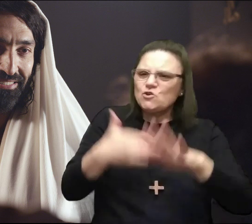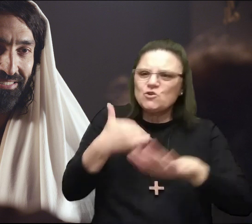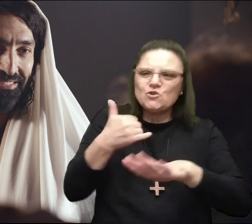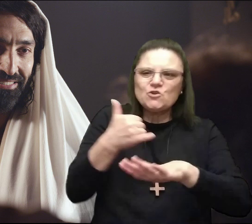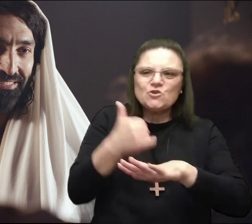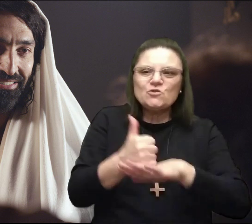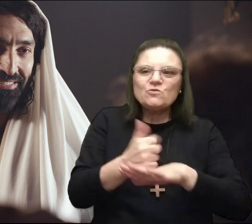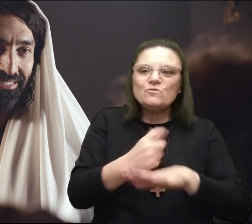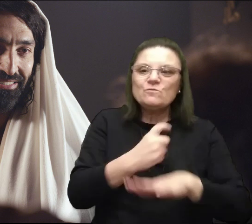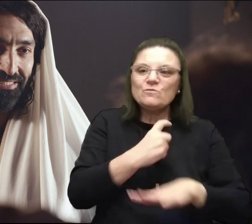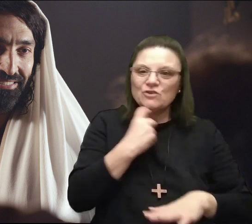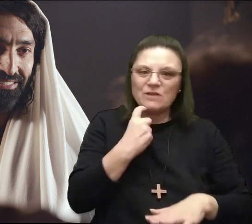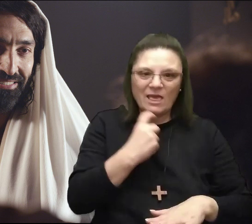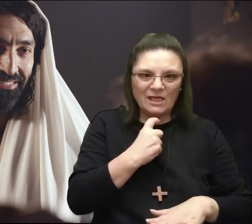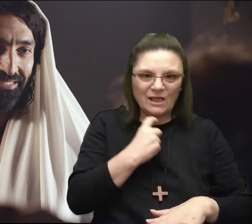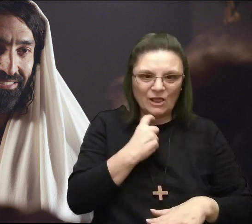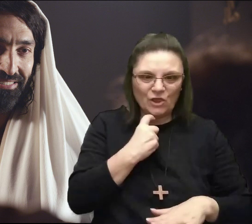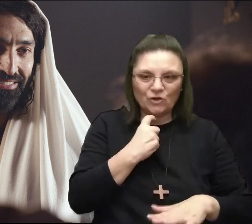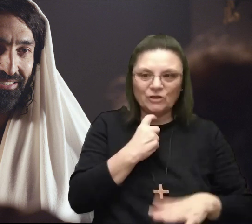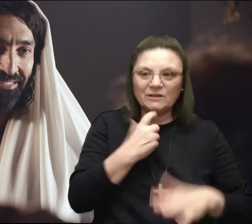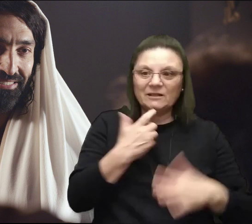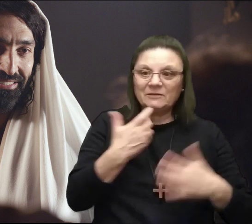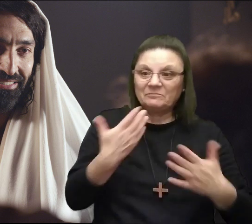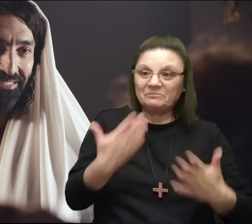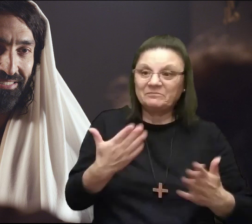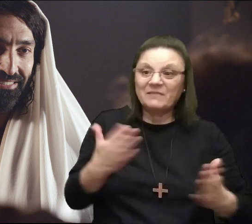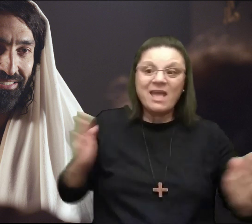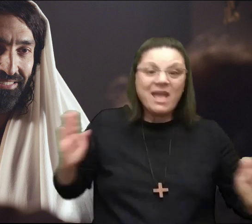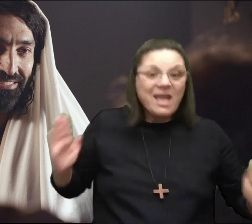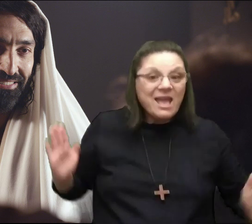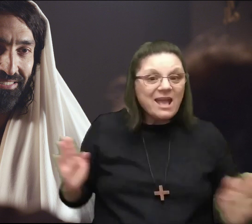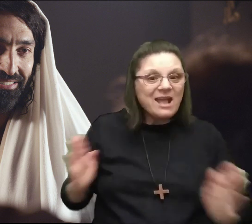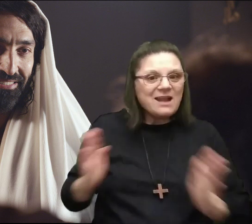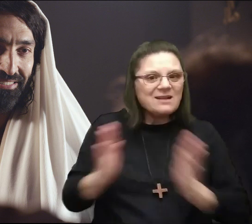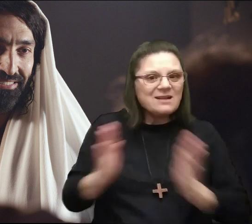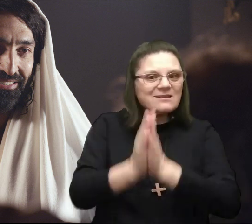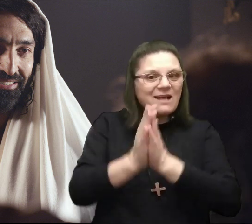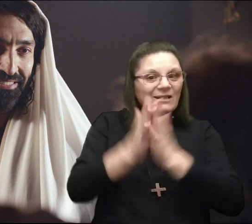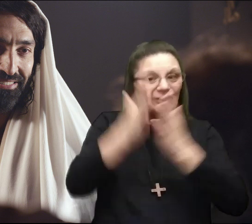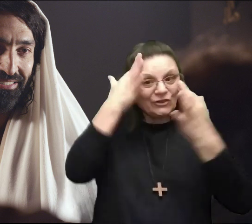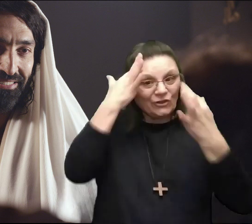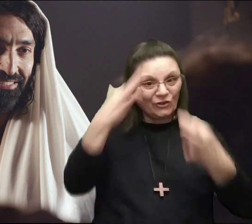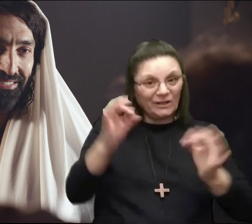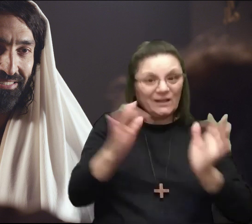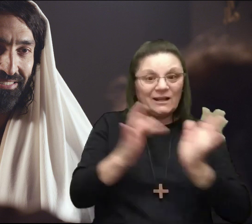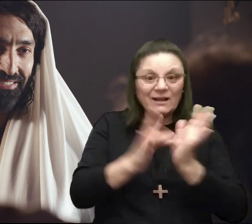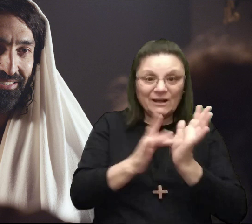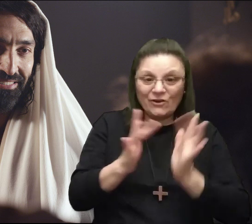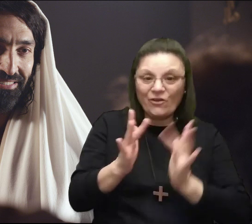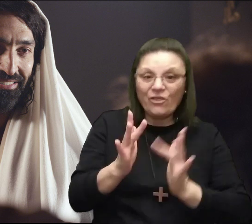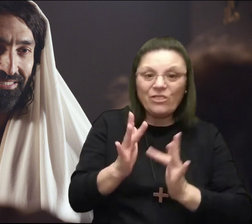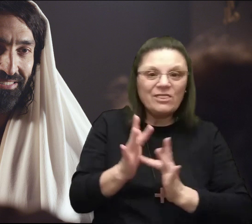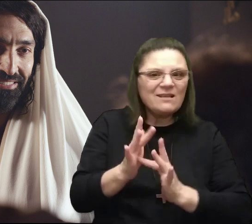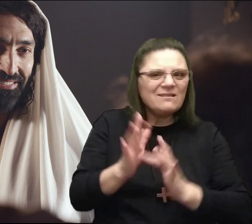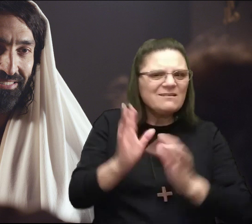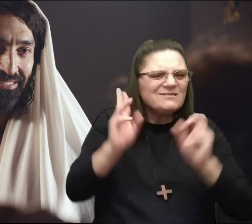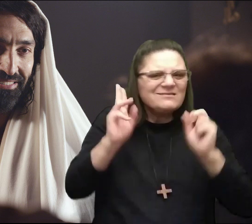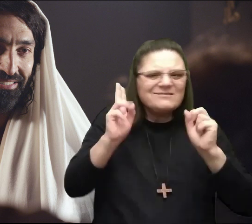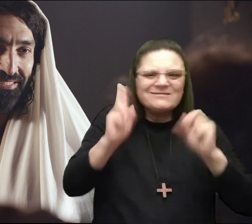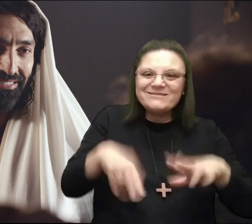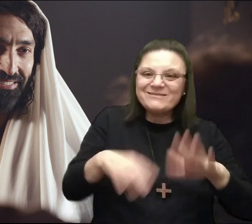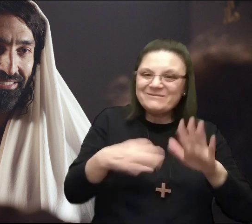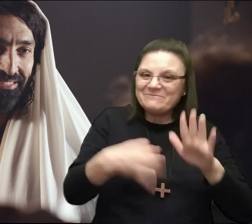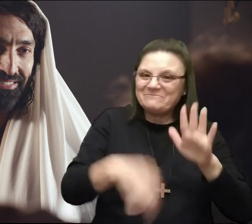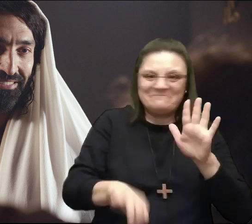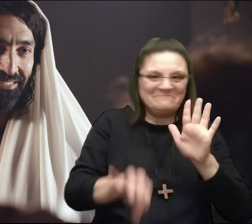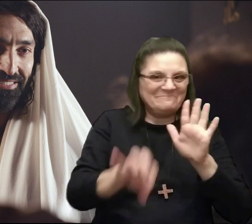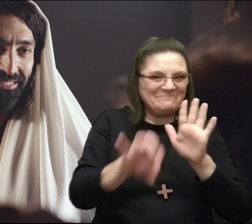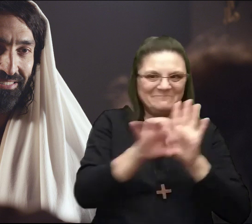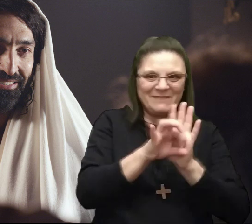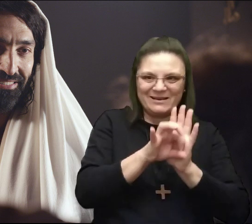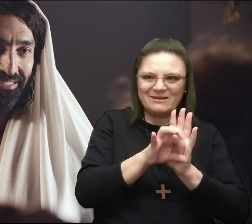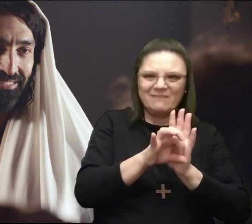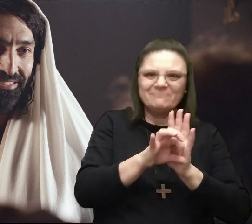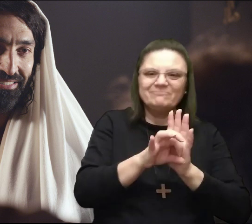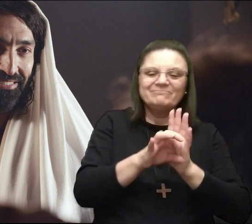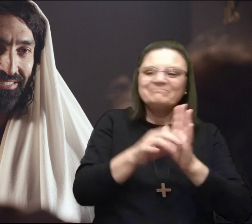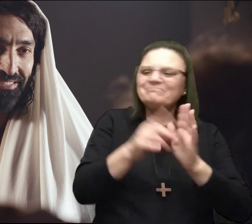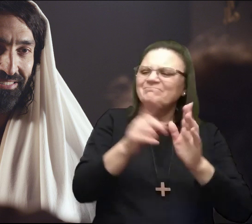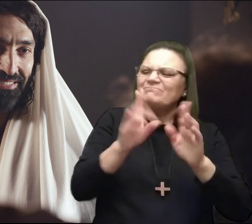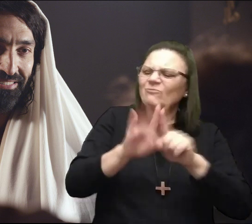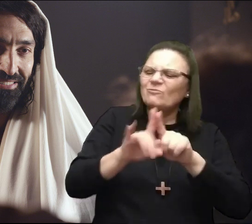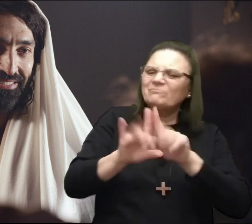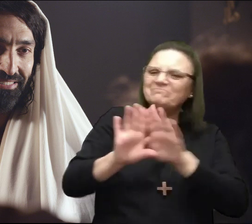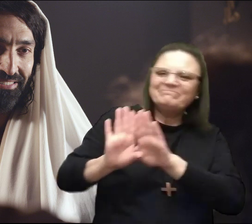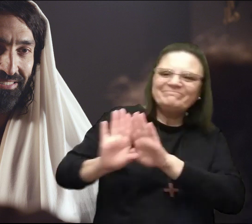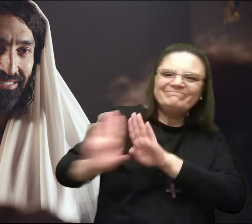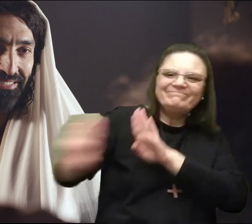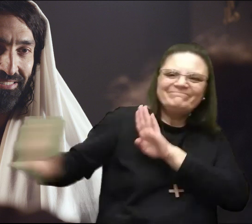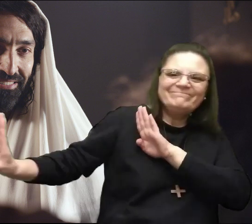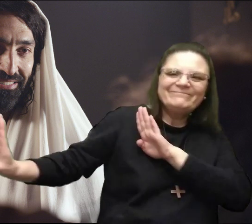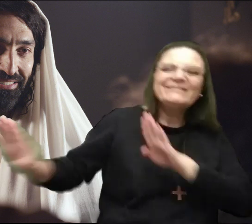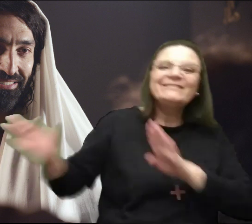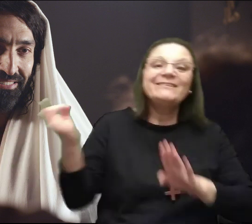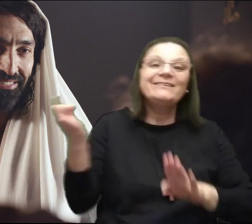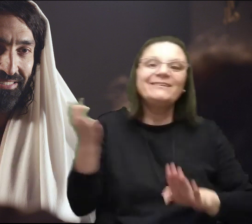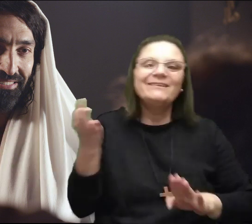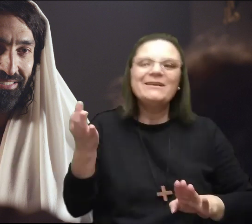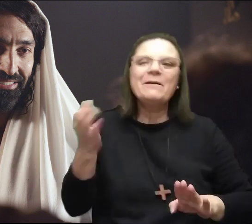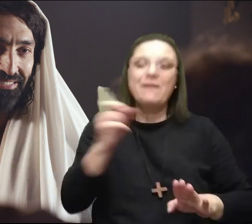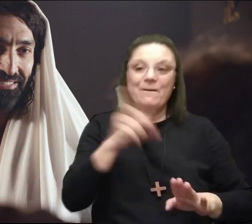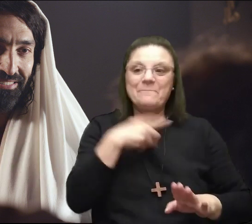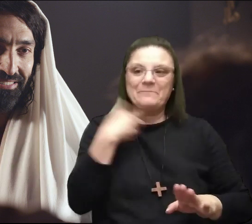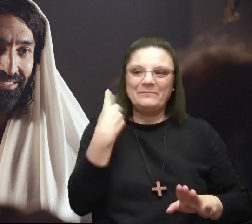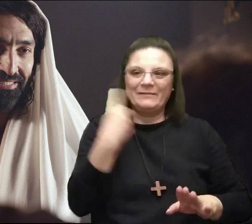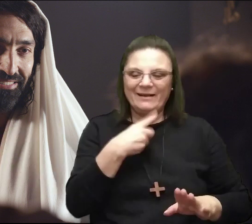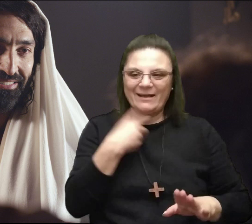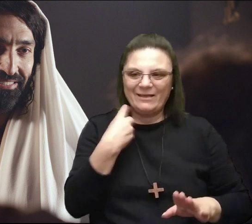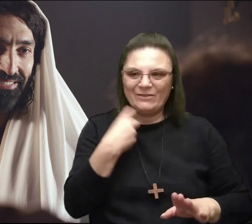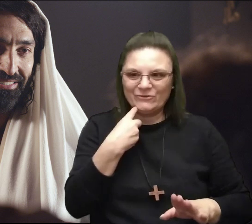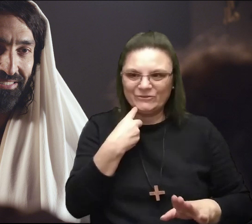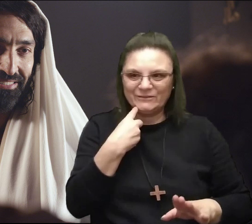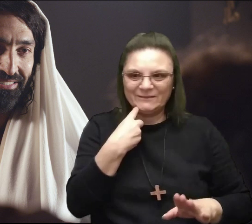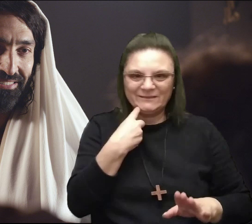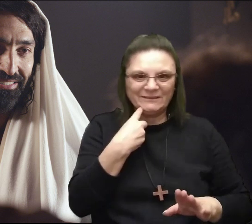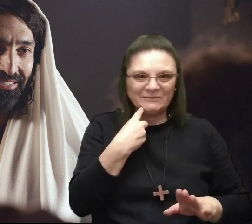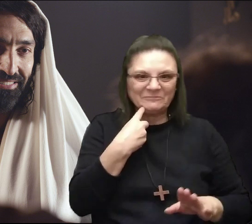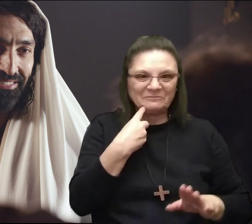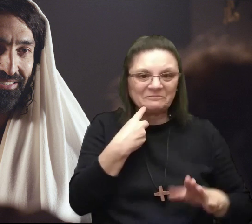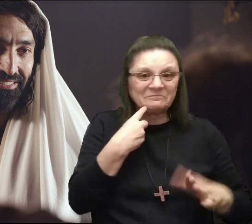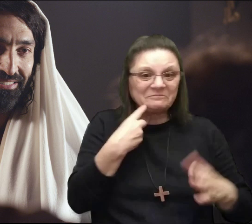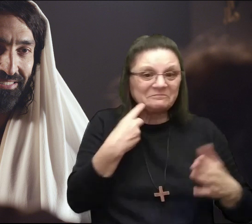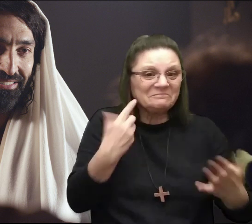Y tal convenía que fuese nuestro sumo sacerdote: santo, inocente,